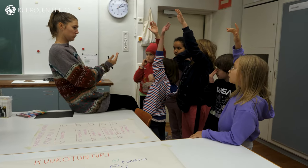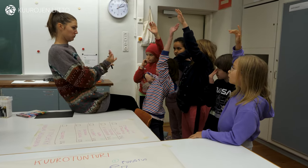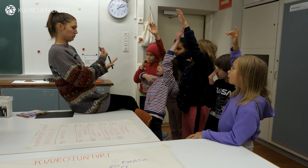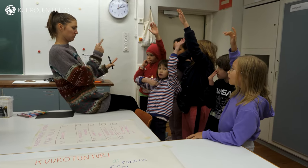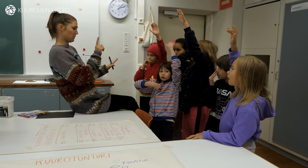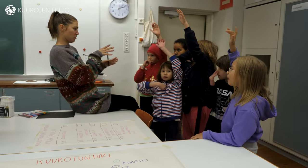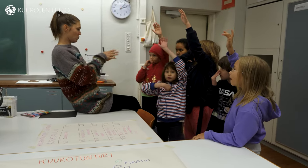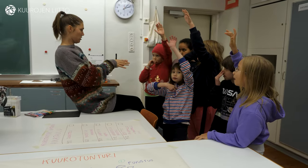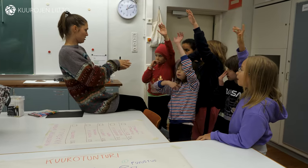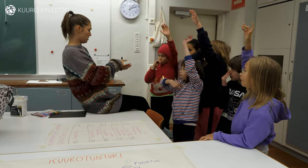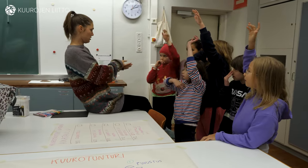Odottakaapas. Millä luokilla olettekaan?